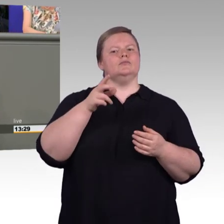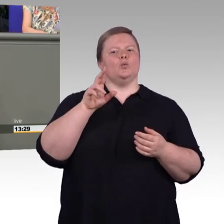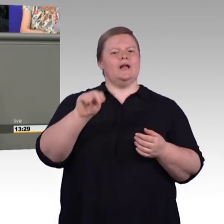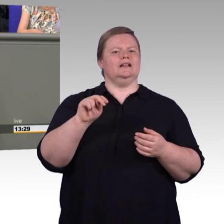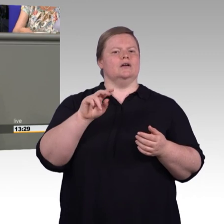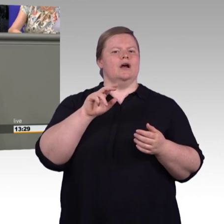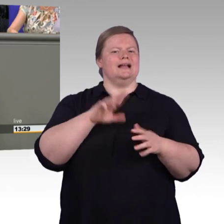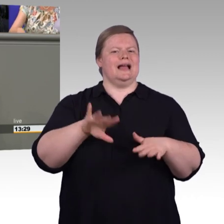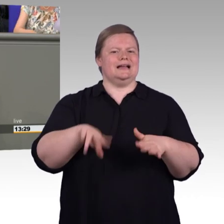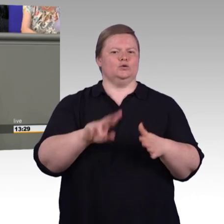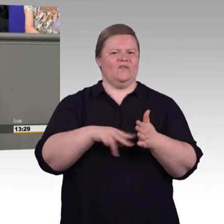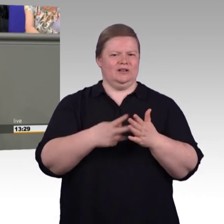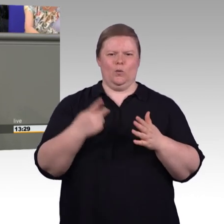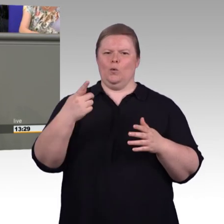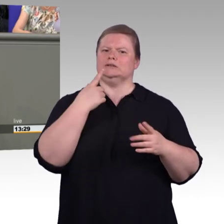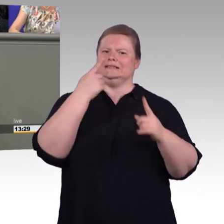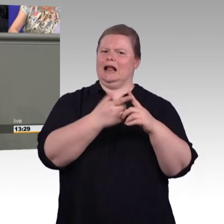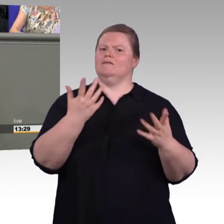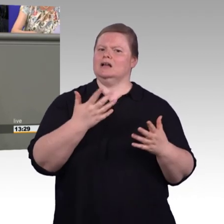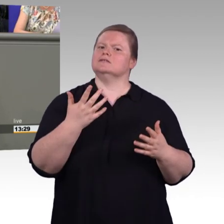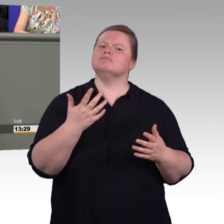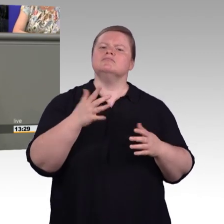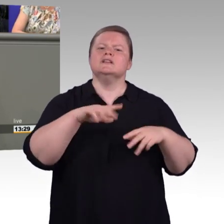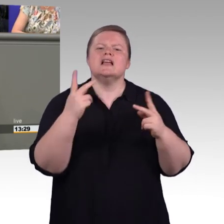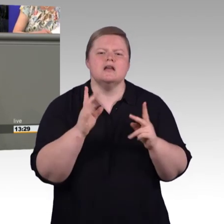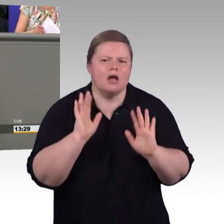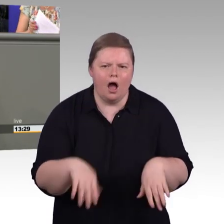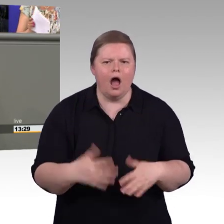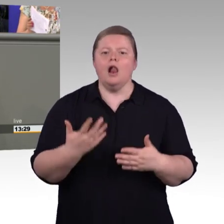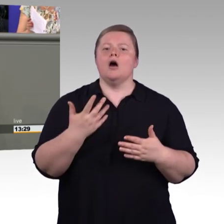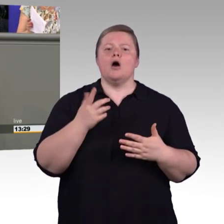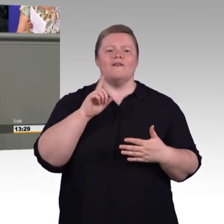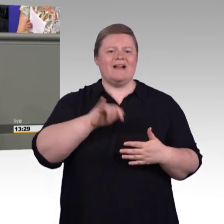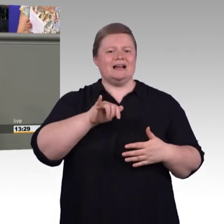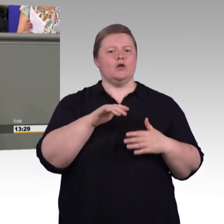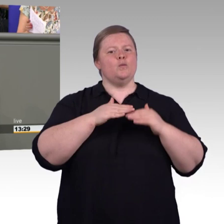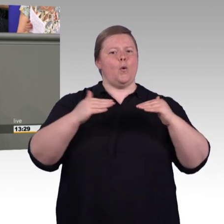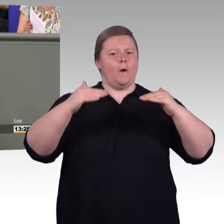Ich muss offen gestanden sagen, dass mir einige Forderungen sogar ein bisschen zu mutlos sind.